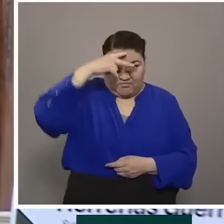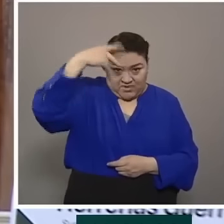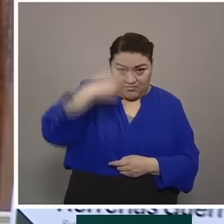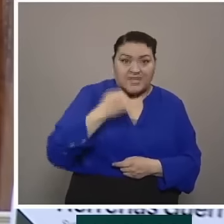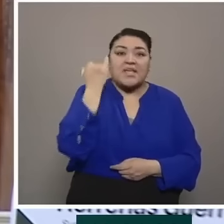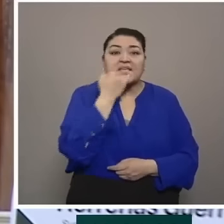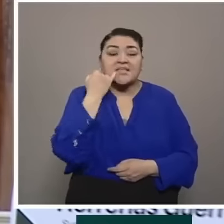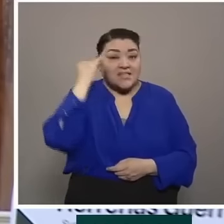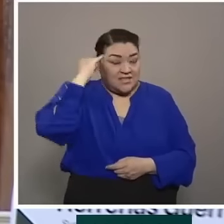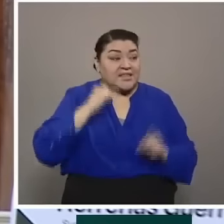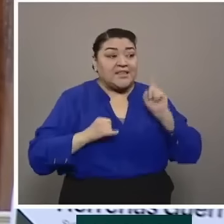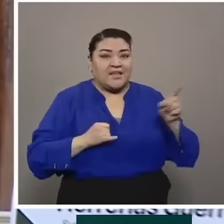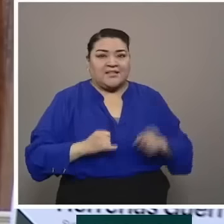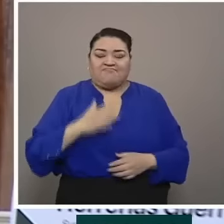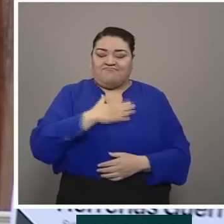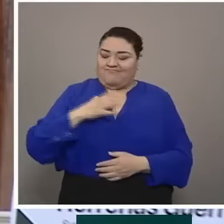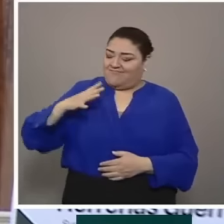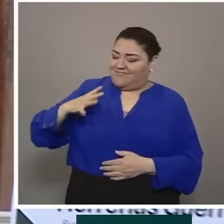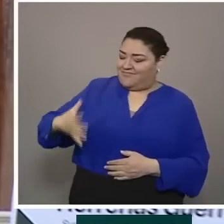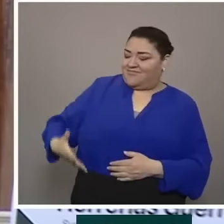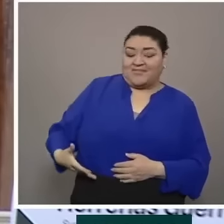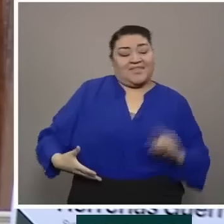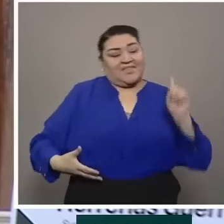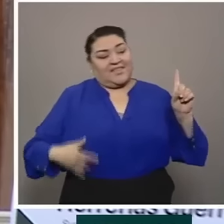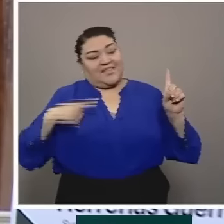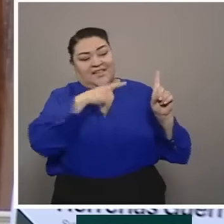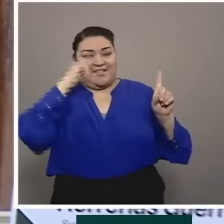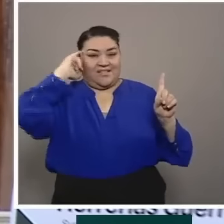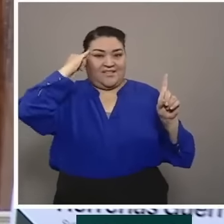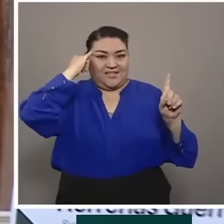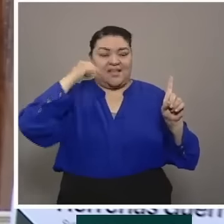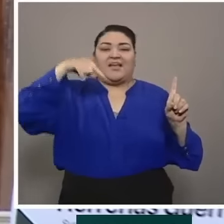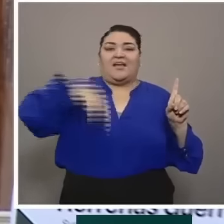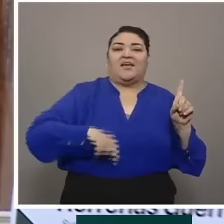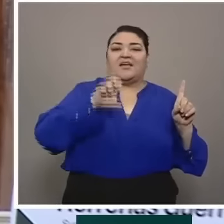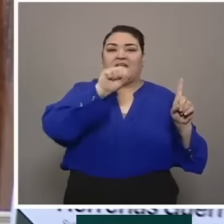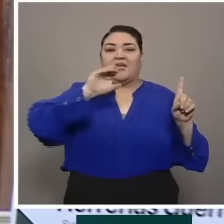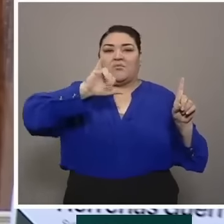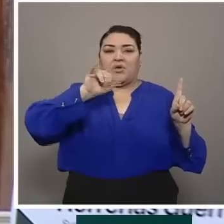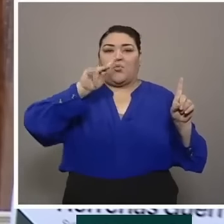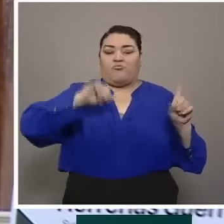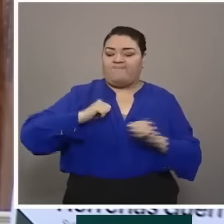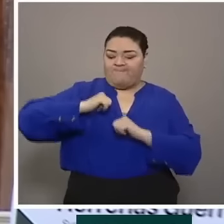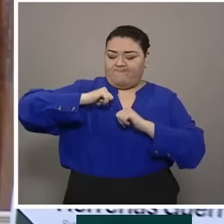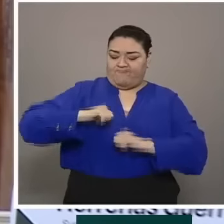muy orgullosos que un indígena dirija el Poder Judicial Federal y a cargo de la Suprema Corte de